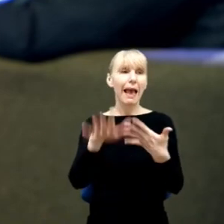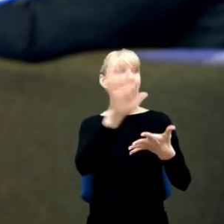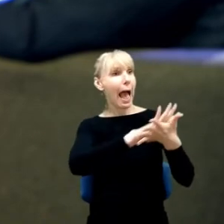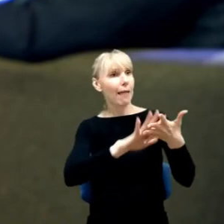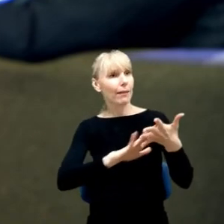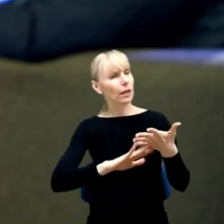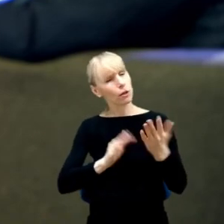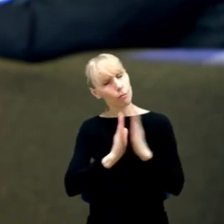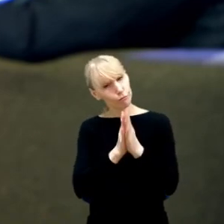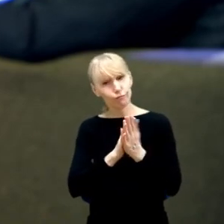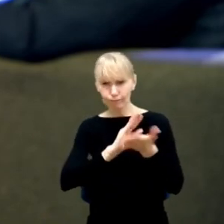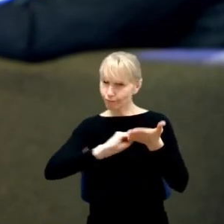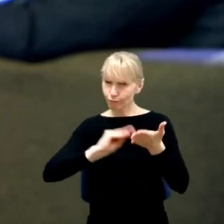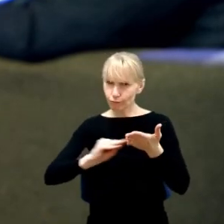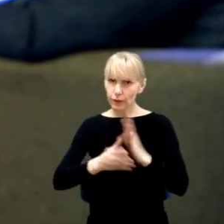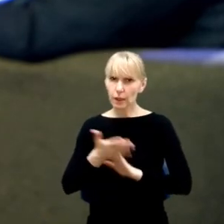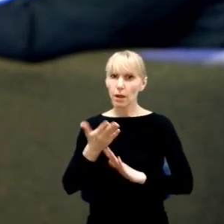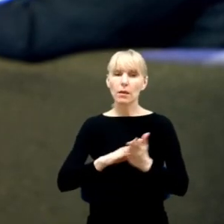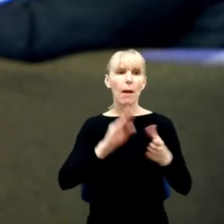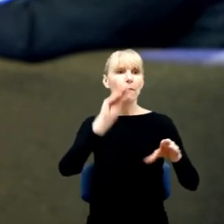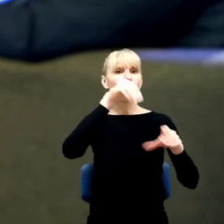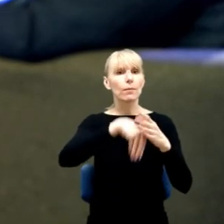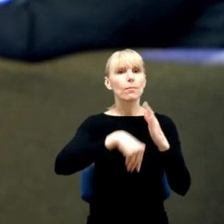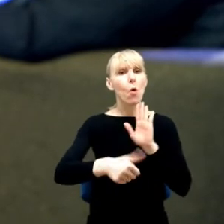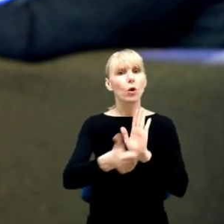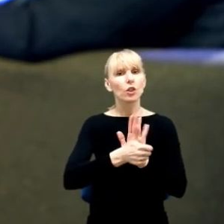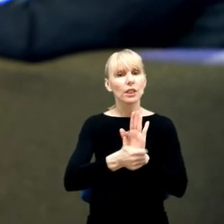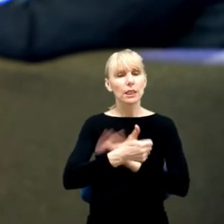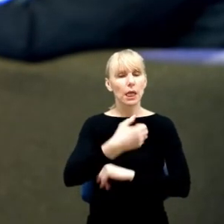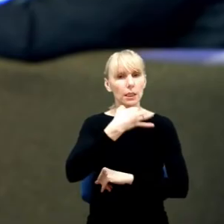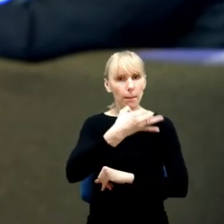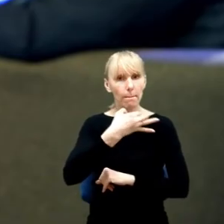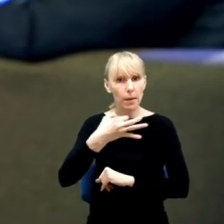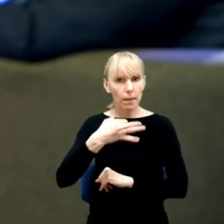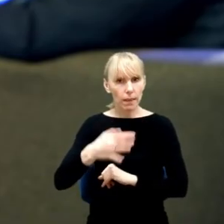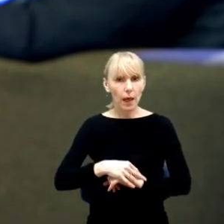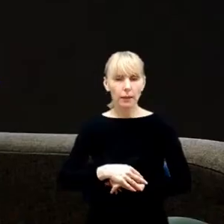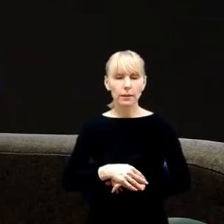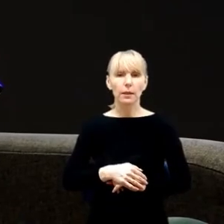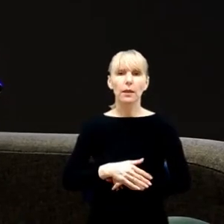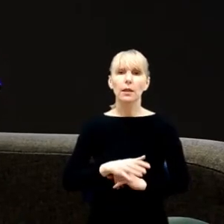Zadaliśmy 16 pytań, które nas interesują, jeśli chodzi kto jest zainteresowany